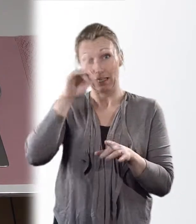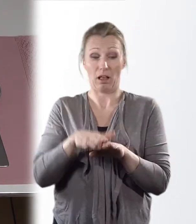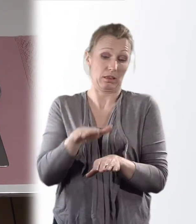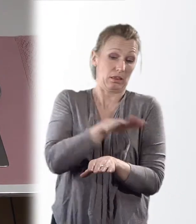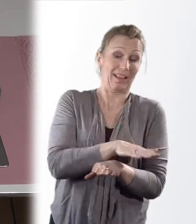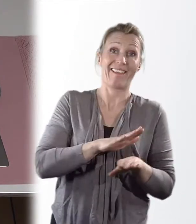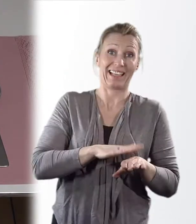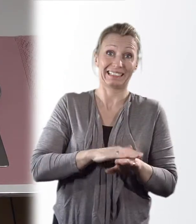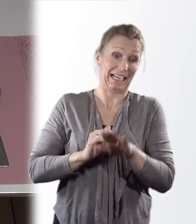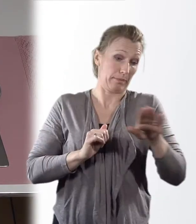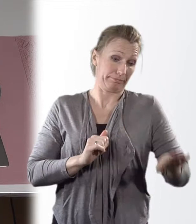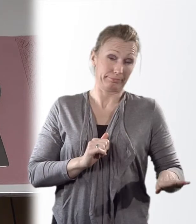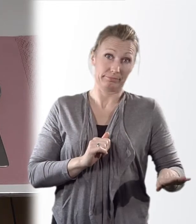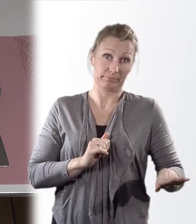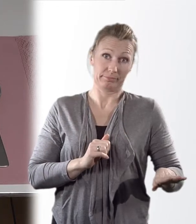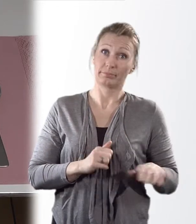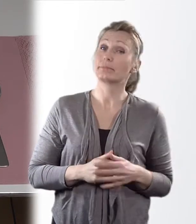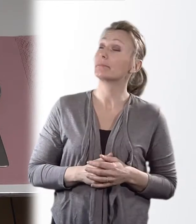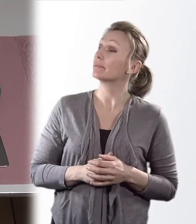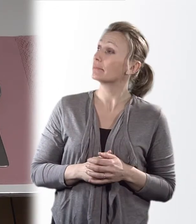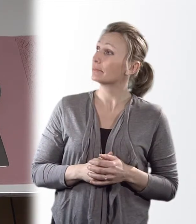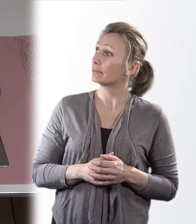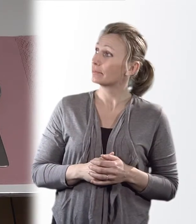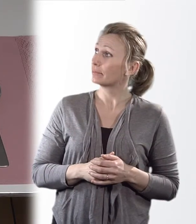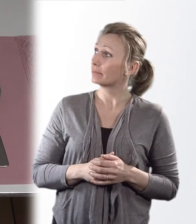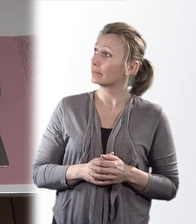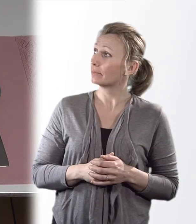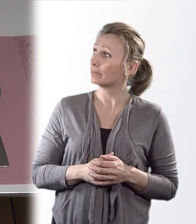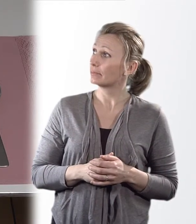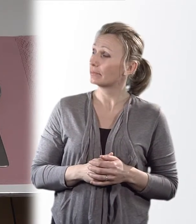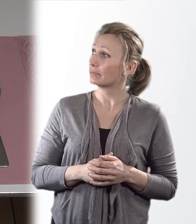Eller den kan ligge til venstre for tallerkenen.